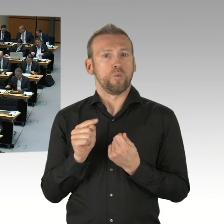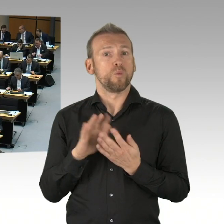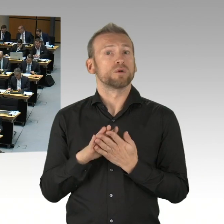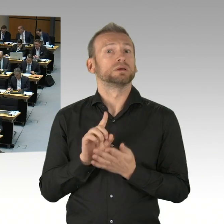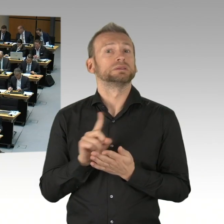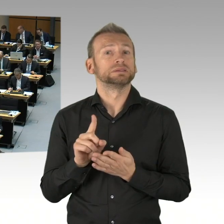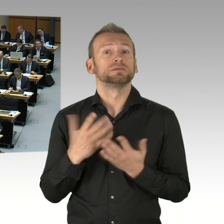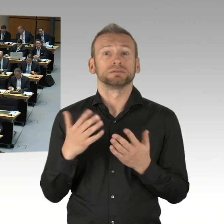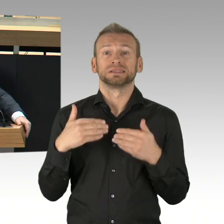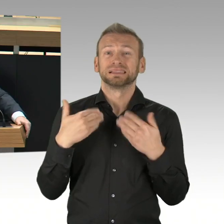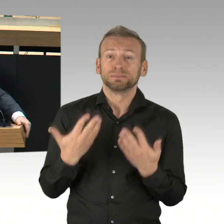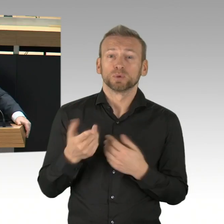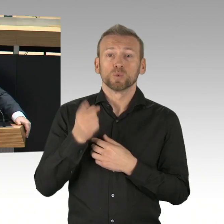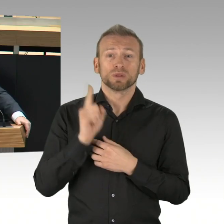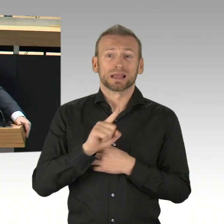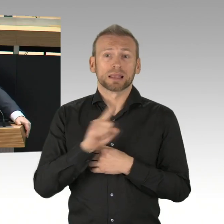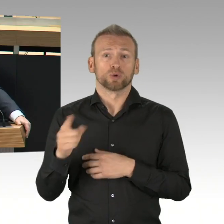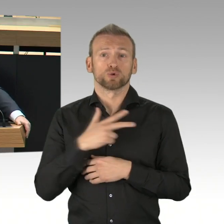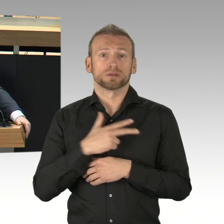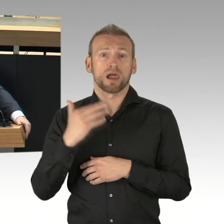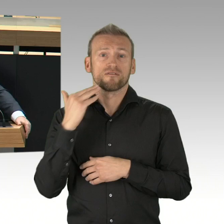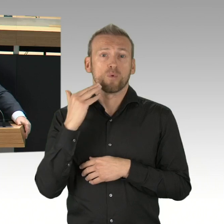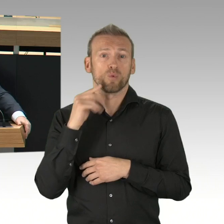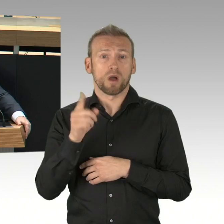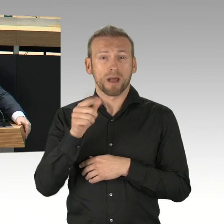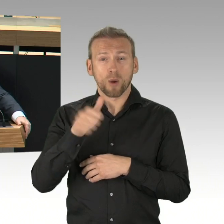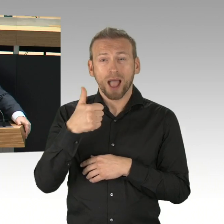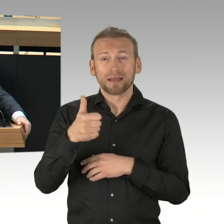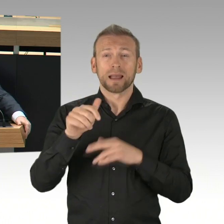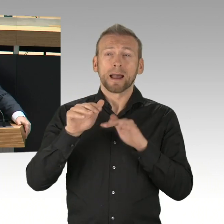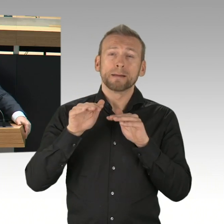Also, acht Jahre wartet man auf so eine tolle Sozialwohnung in Wien für 6,50 Euro.